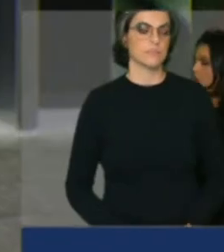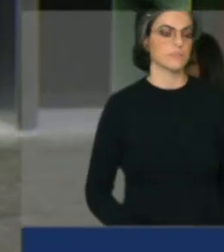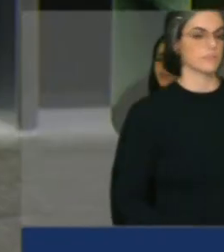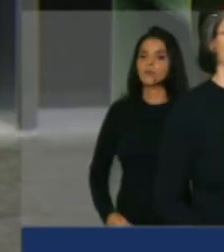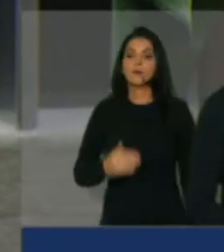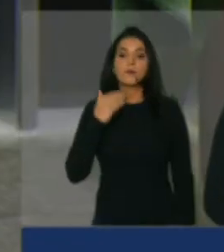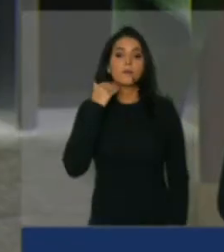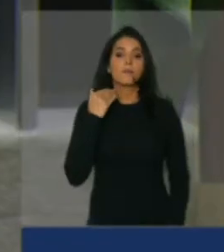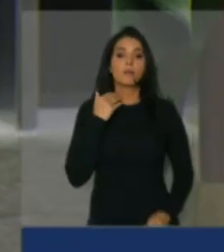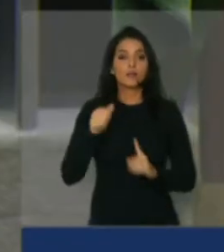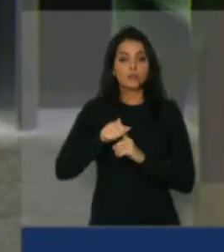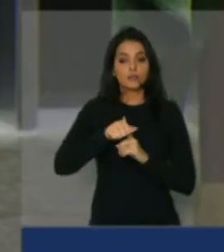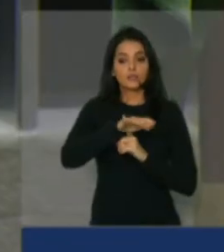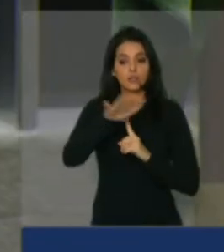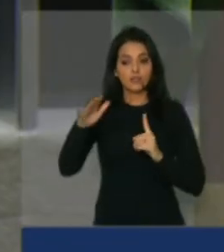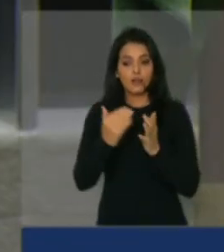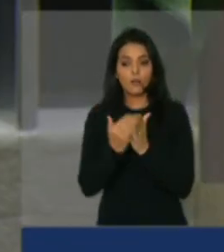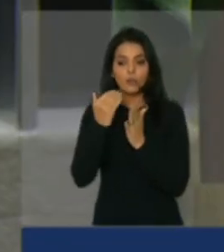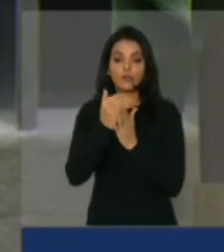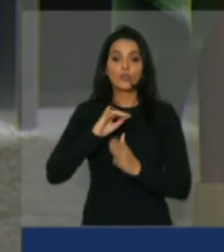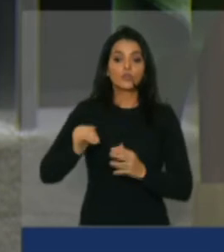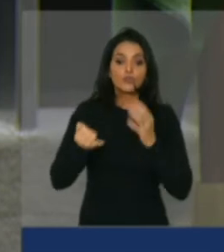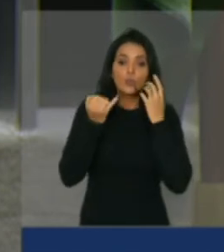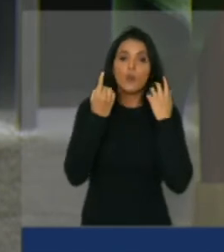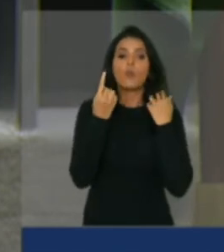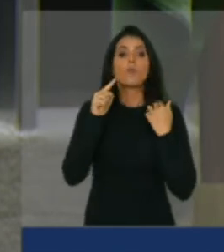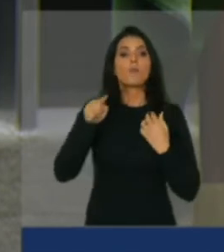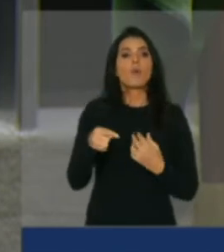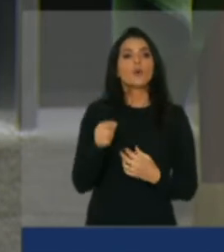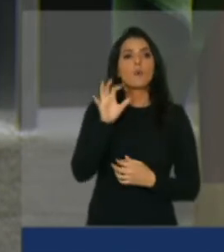PARANÁ NA TRIBUNA. -- [DEPUTADA]: SENHOR PRESIDENTE, COLEGAS, O PRESIDENTE DECIDIU AUMENTAR A